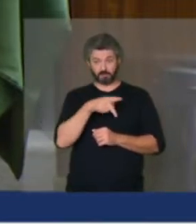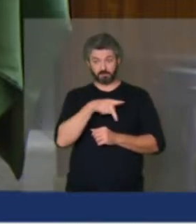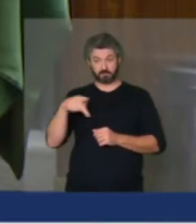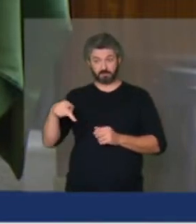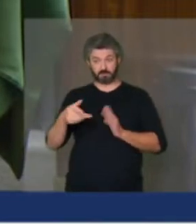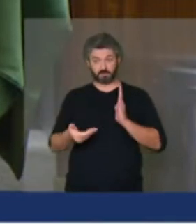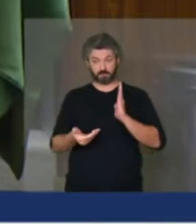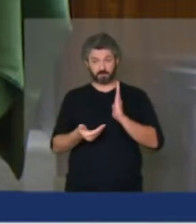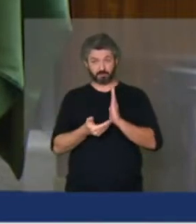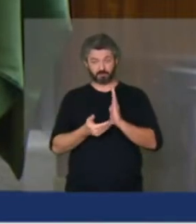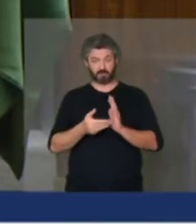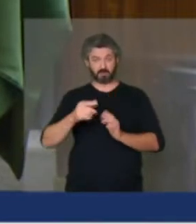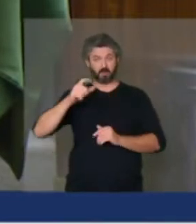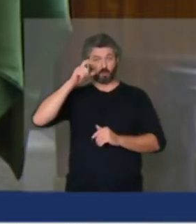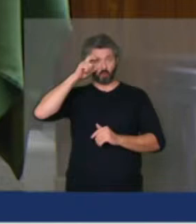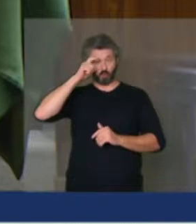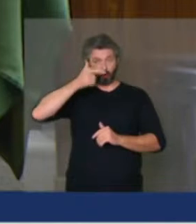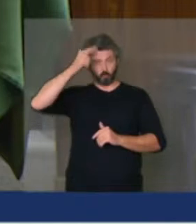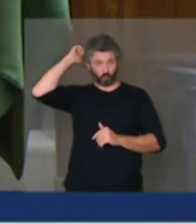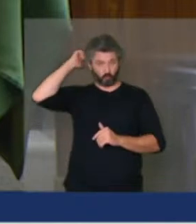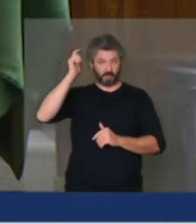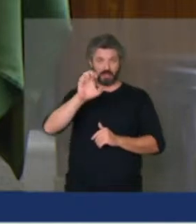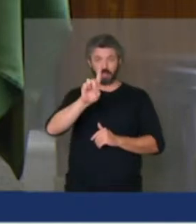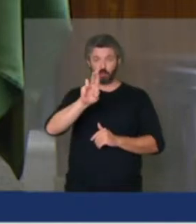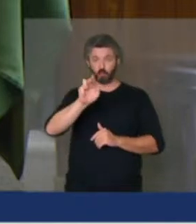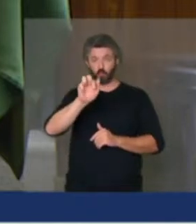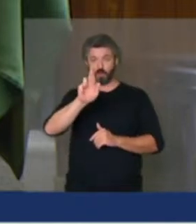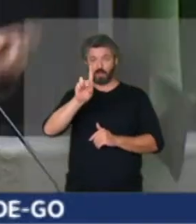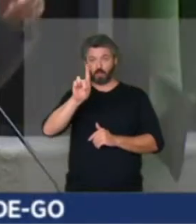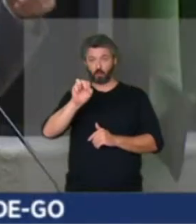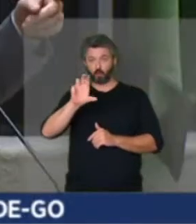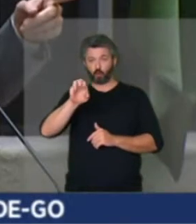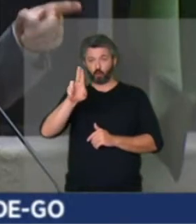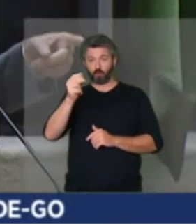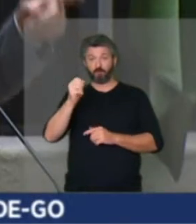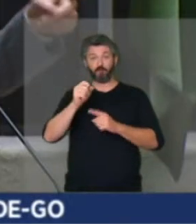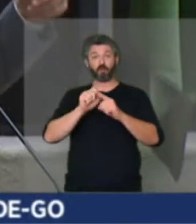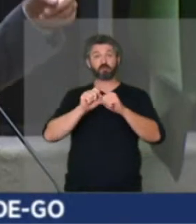EDUARDO CUNHA... FOI CASSADO... TINHA CONTA NO